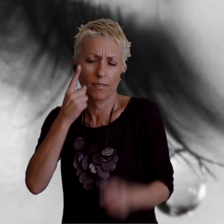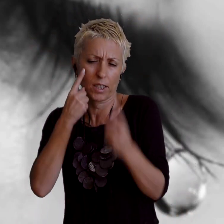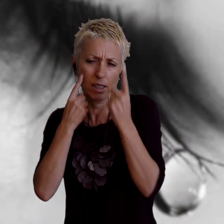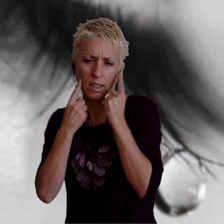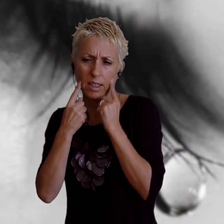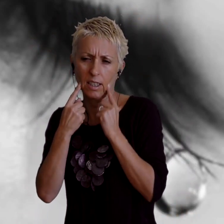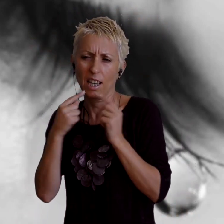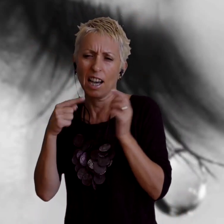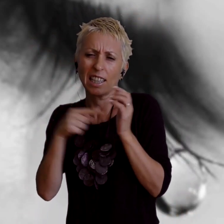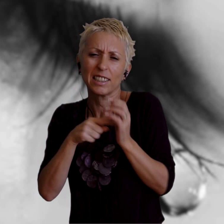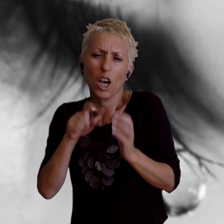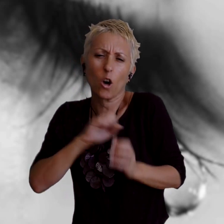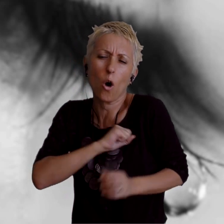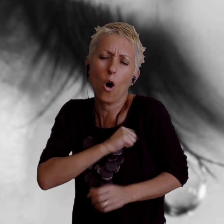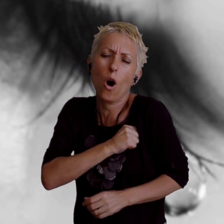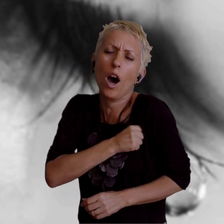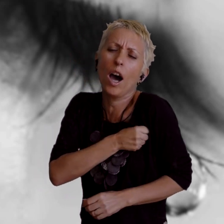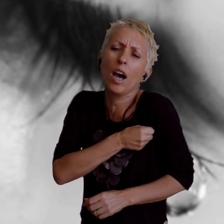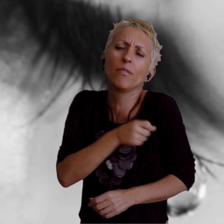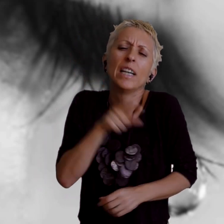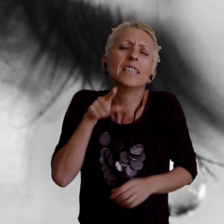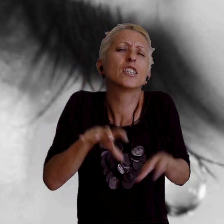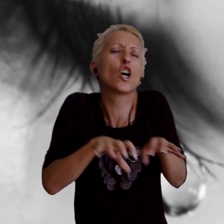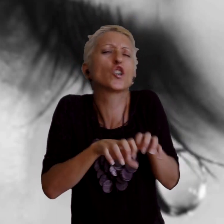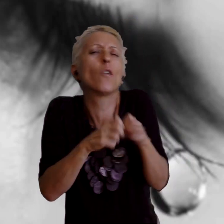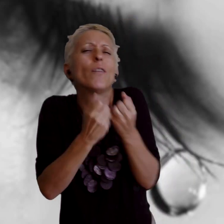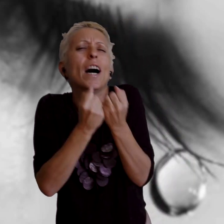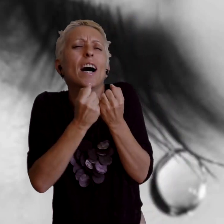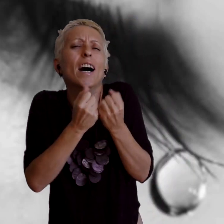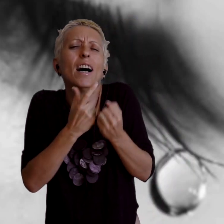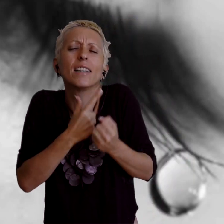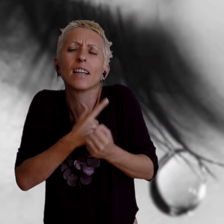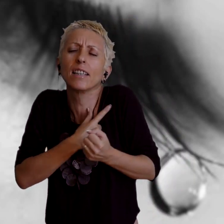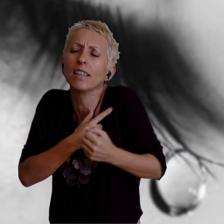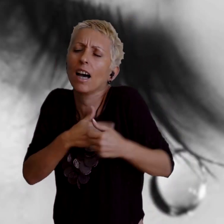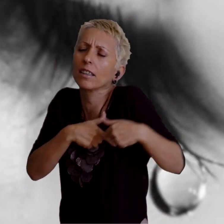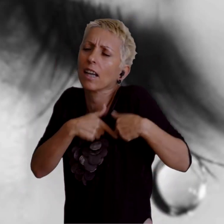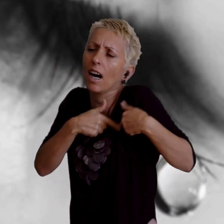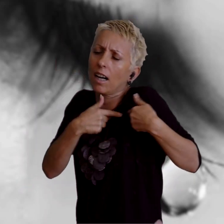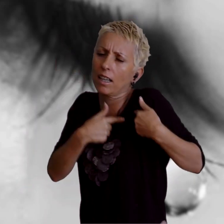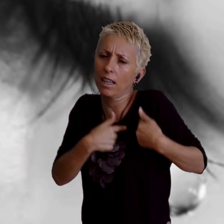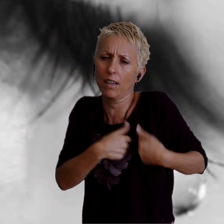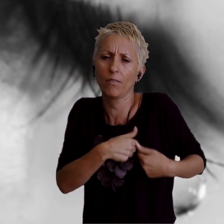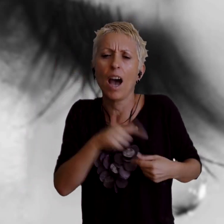אל תבכי כי זה כואב זה שובר לי את הלב